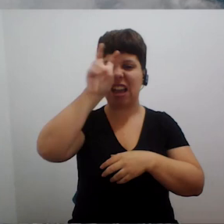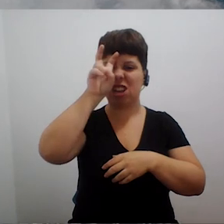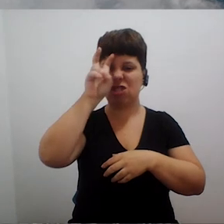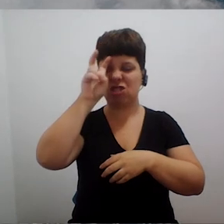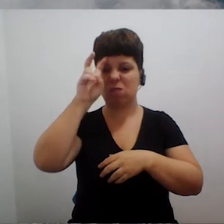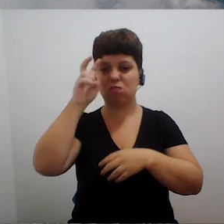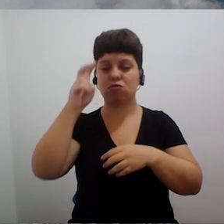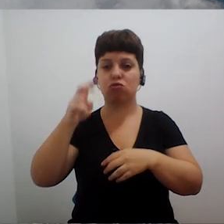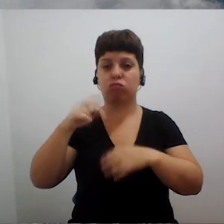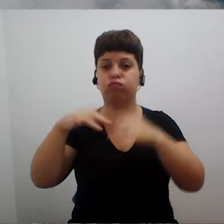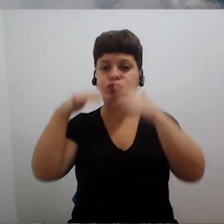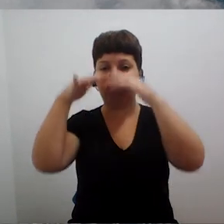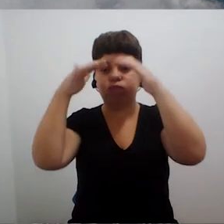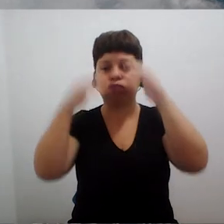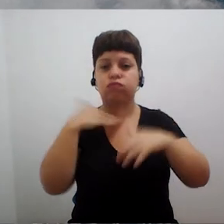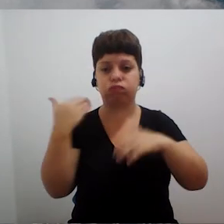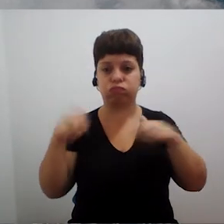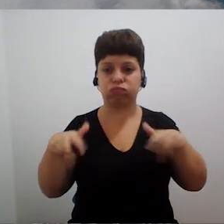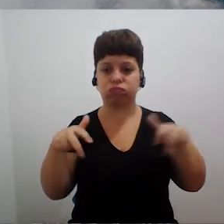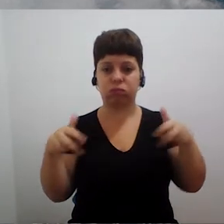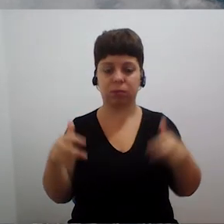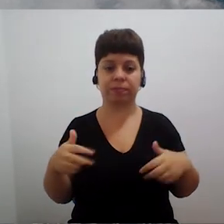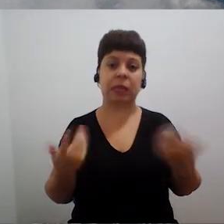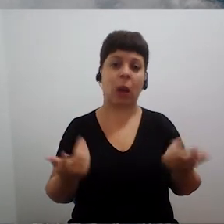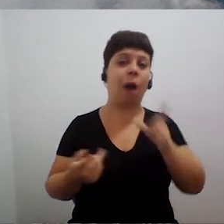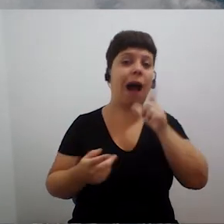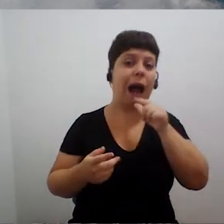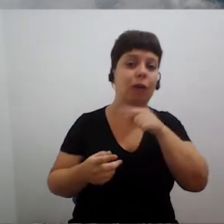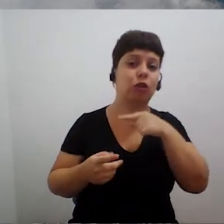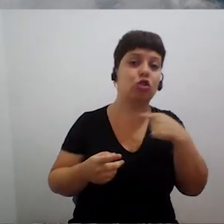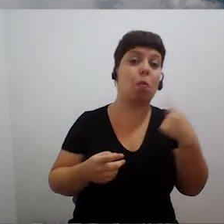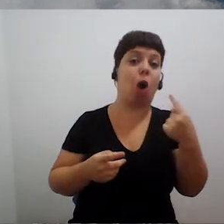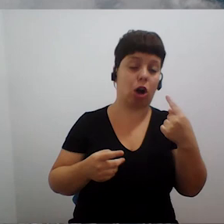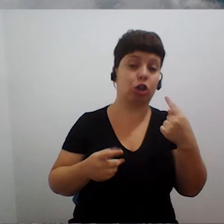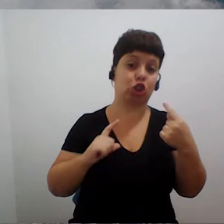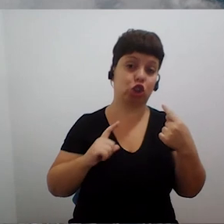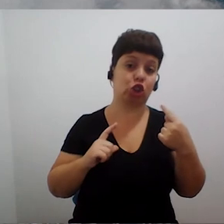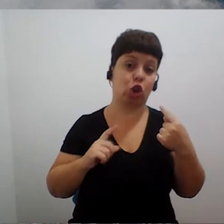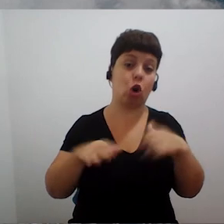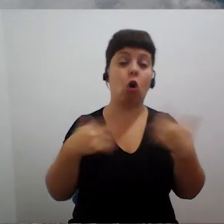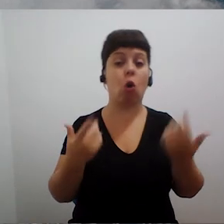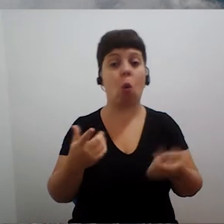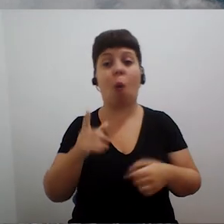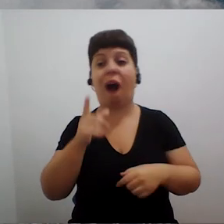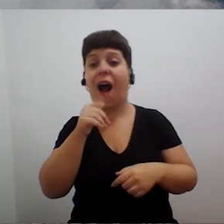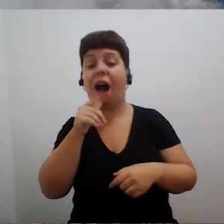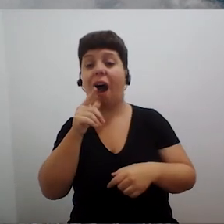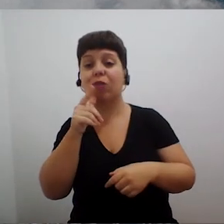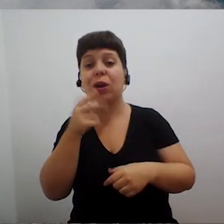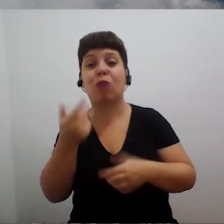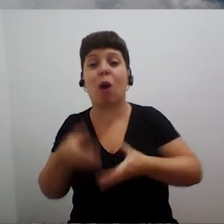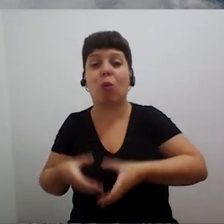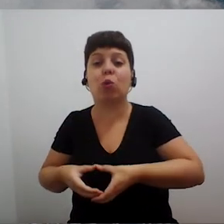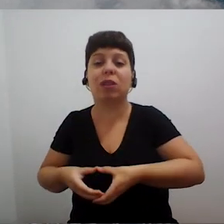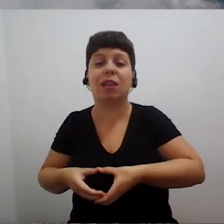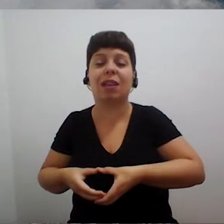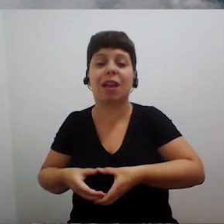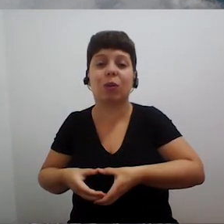do oceano como água de morte, ou do mar como água de morte de um lado ou de outro de útero né que devora a vida